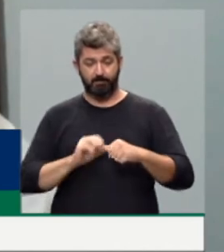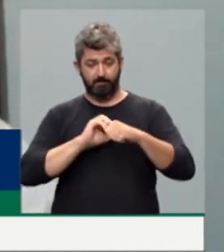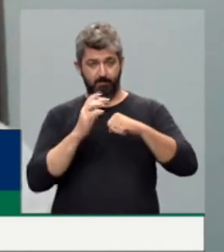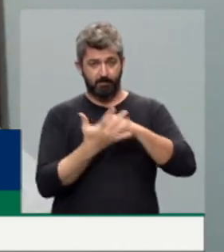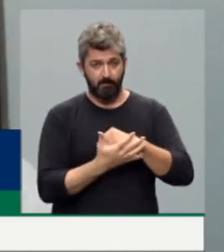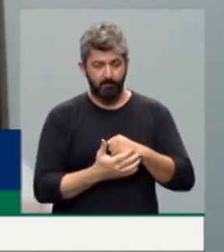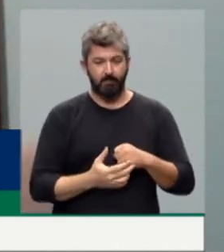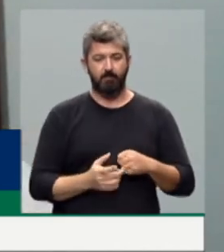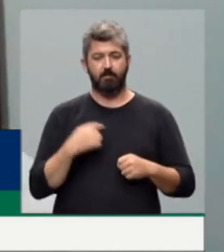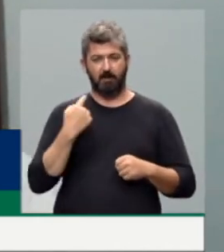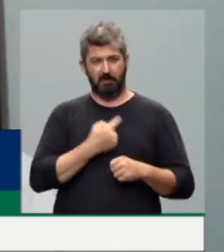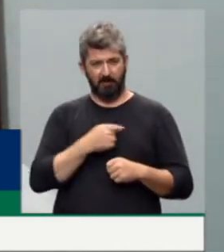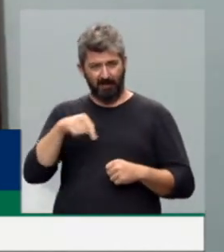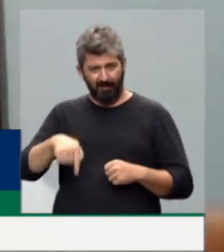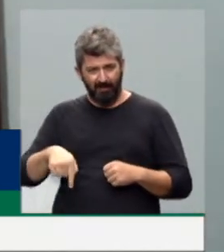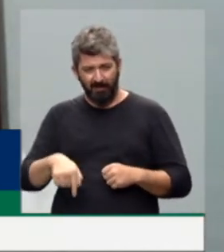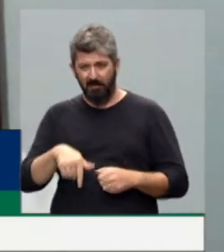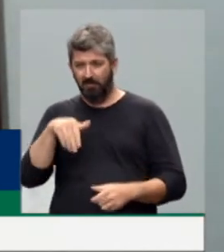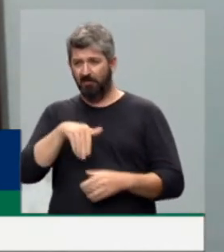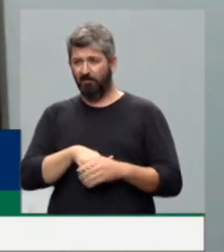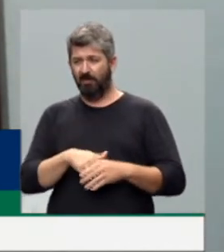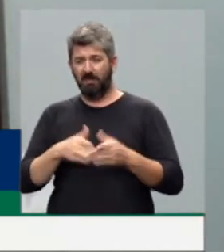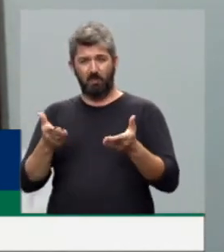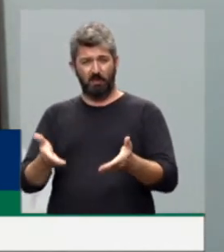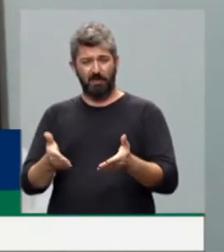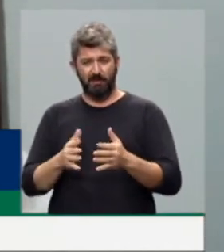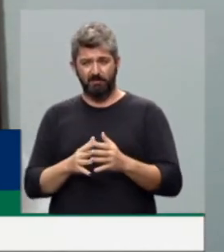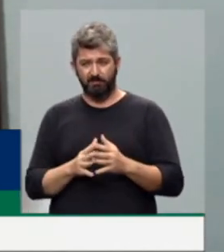COLOCANDO A DISPOSIÇÃO DOS NOSSOS JOVENS, EMPREGOS, NUM MOMENTO DESSES, DE PANDEMIA,